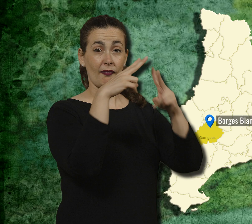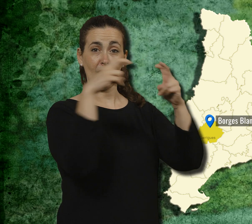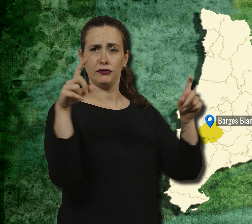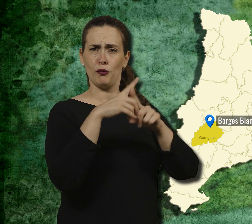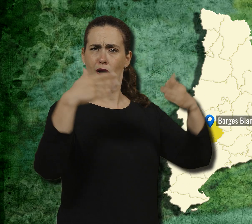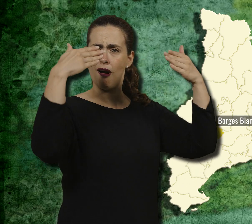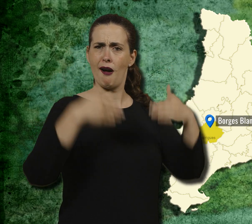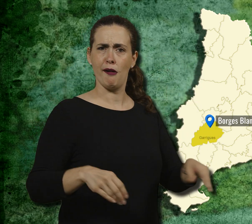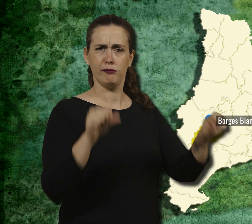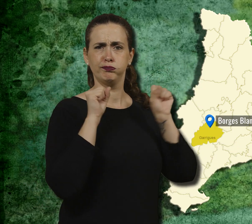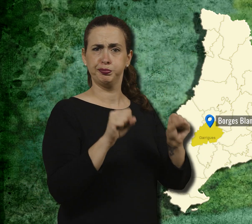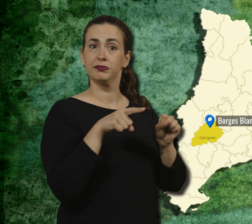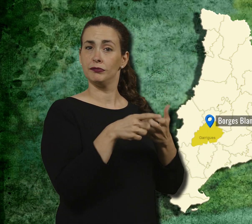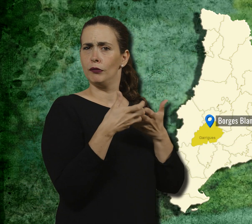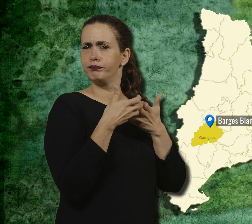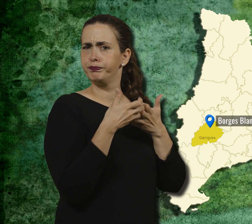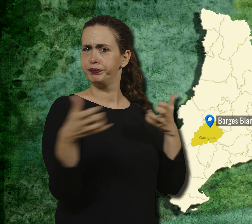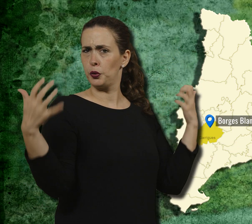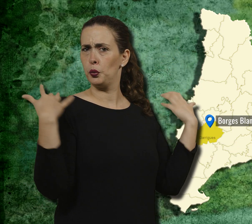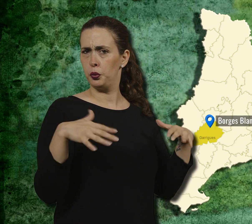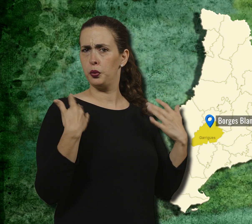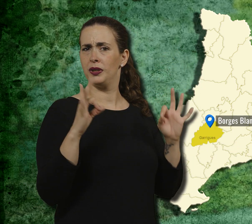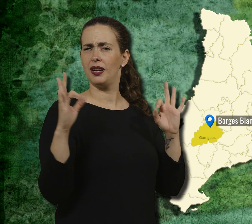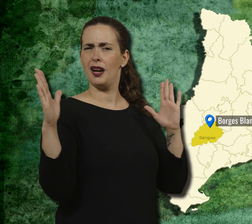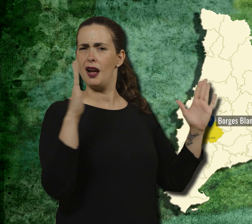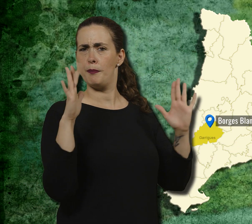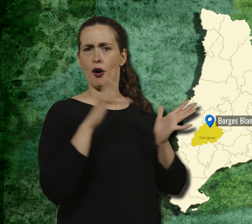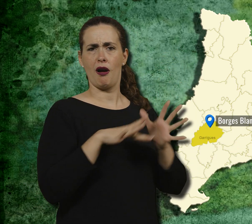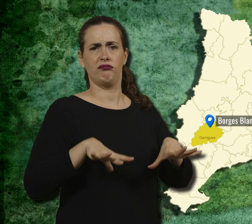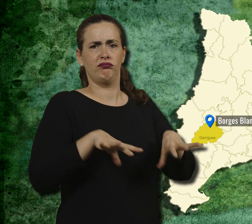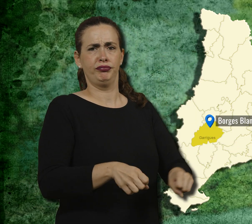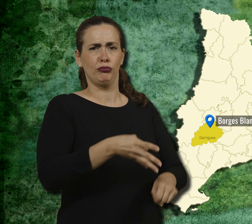Aquella fortificació va perdurar al llarg de les dominacions romana,